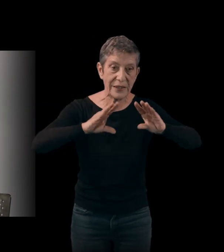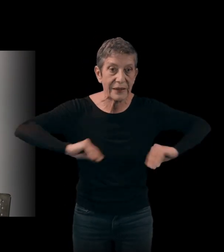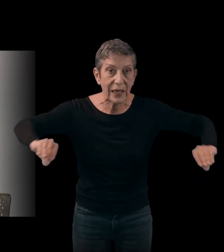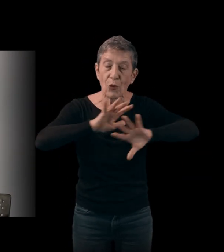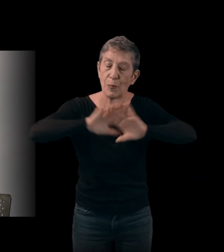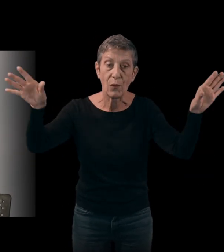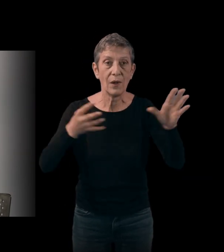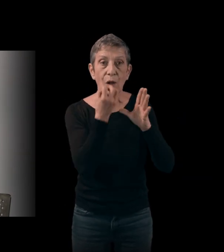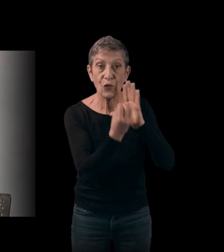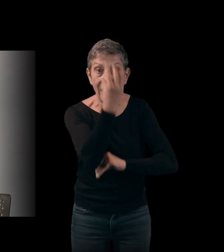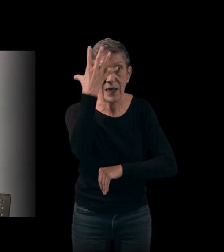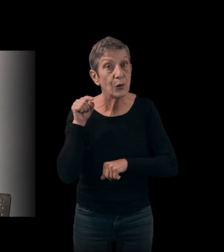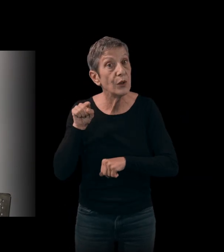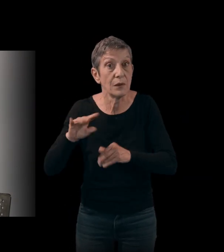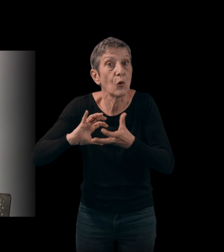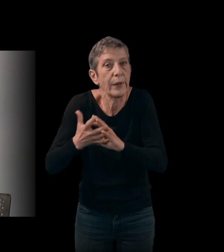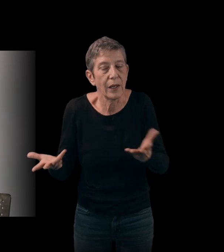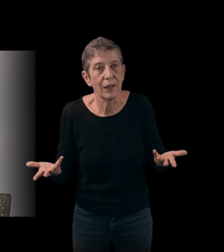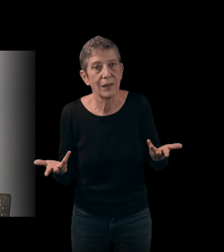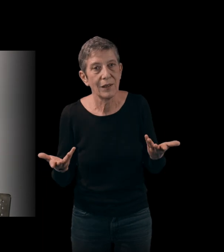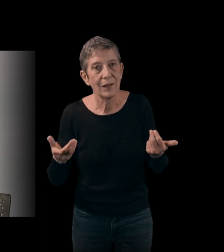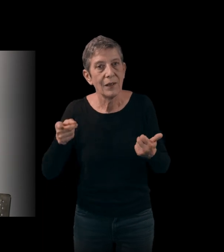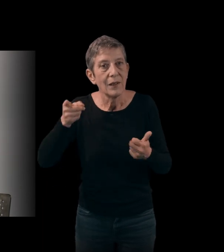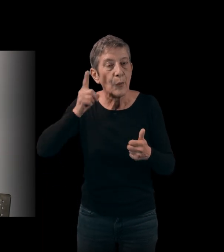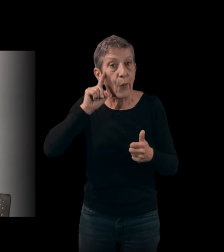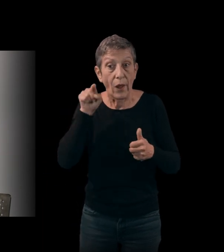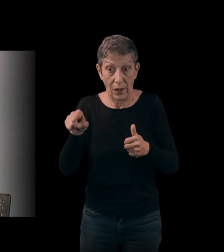La Nouvelle-Calédonie, c'est compliqué, parce que techniquement, c'est encore français.